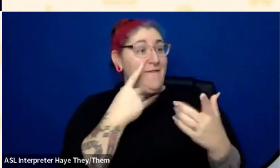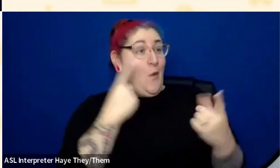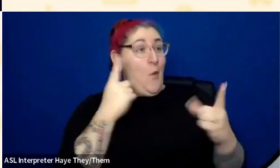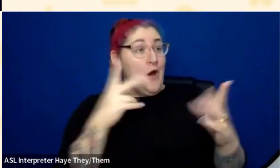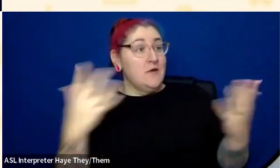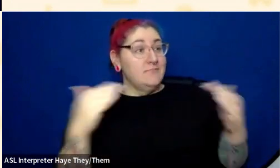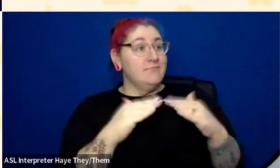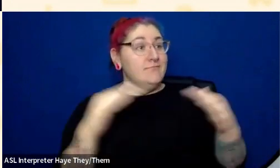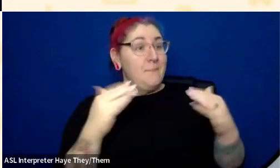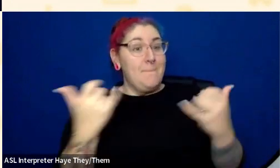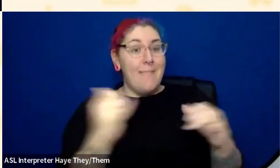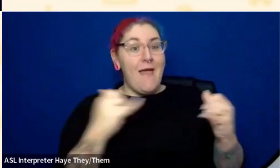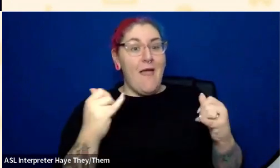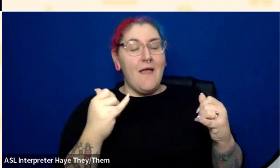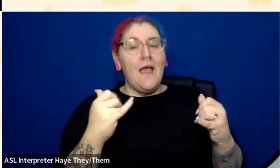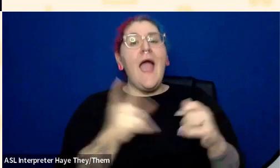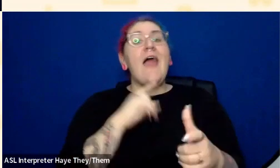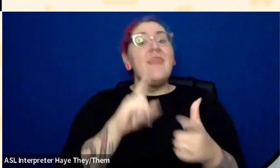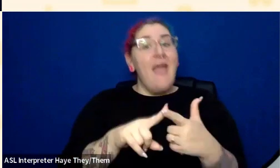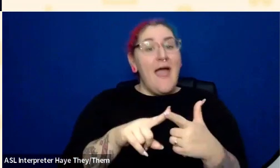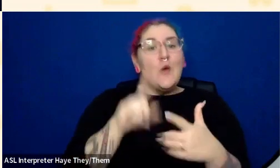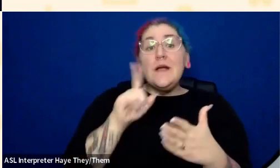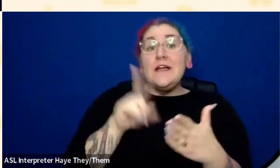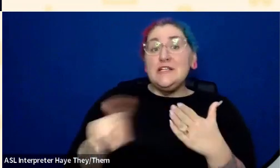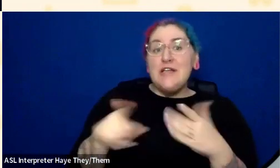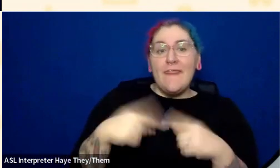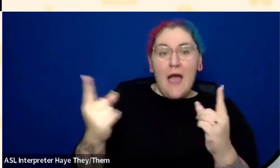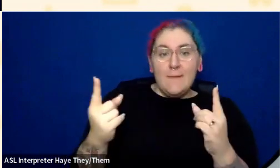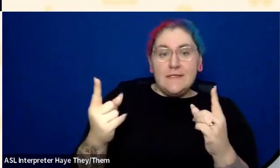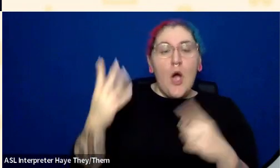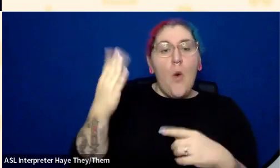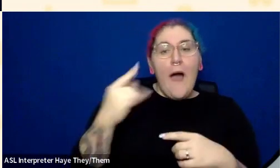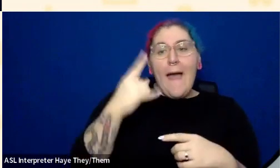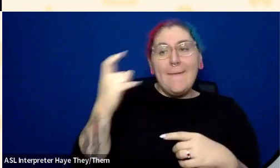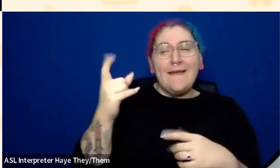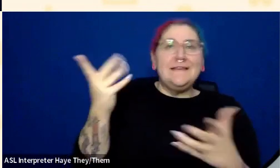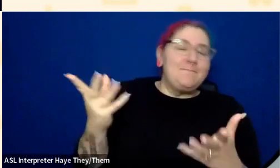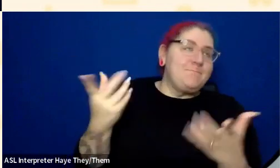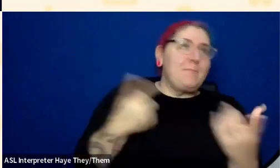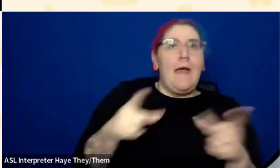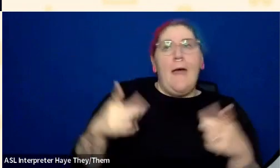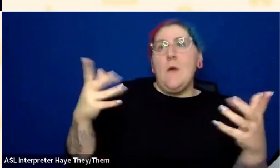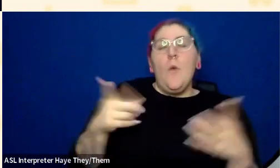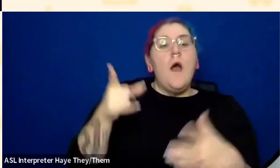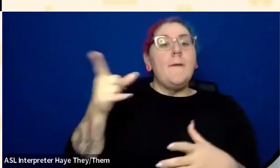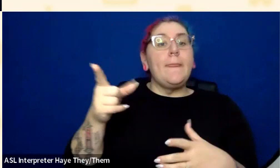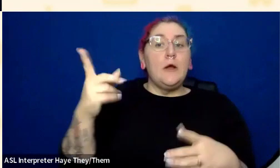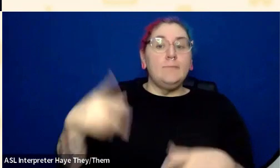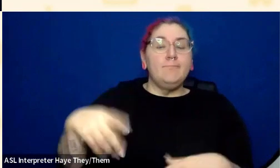Porque, ¿qué va a pasar? Van a un elemento; digamos que es un elemento que está reproduciendo, ¿verdad?